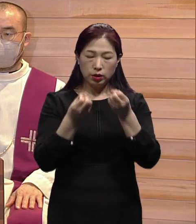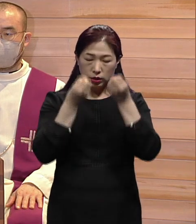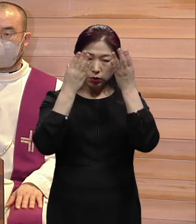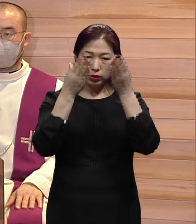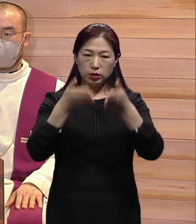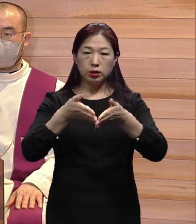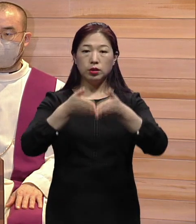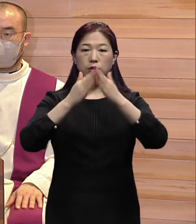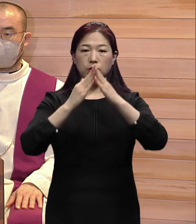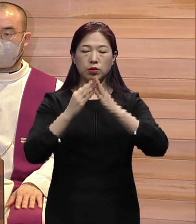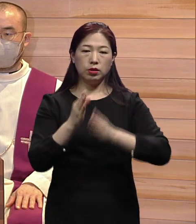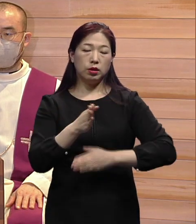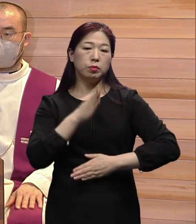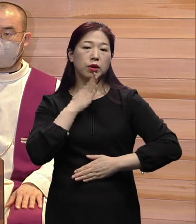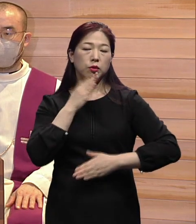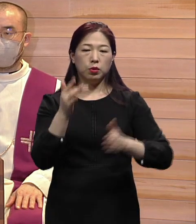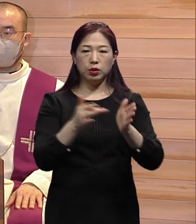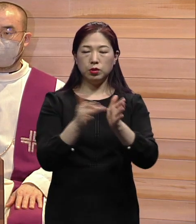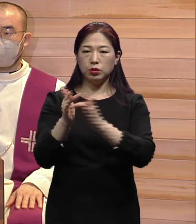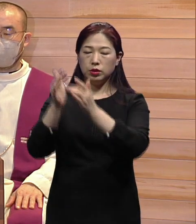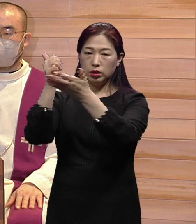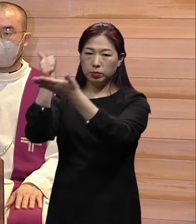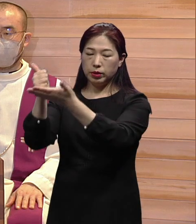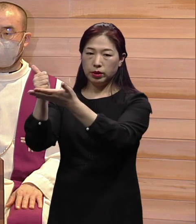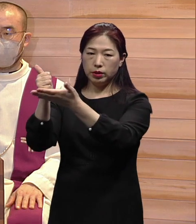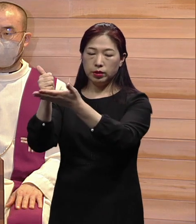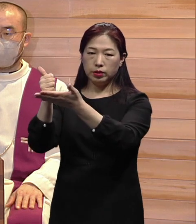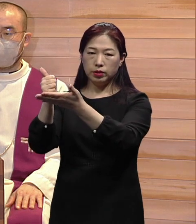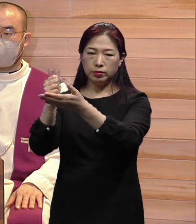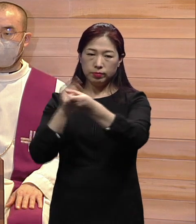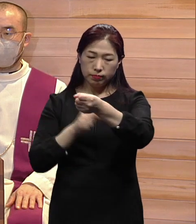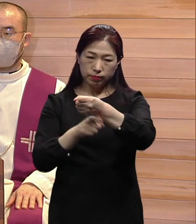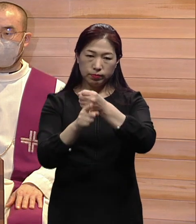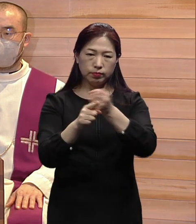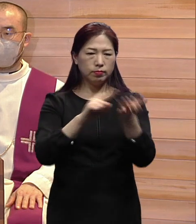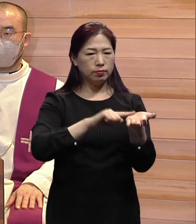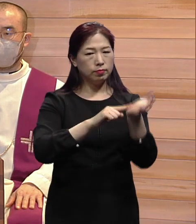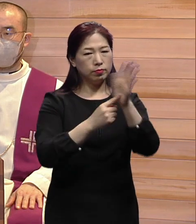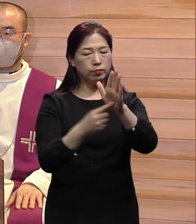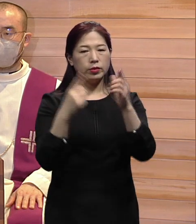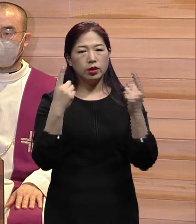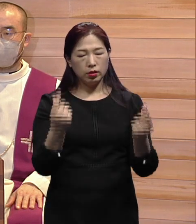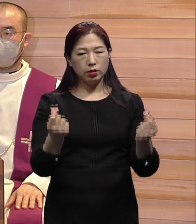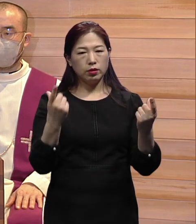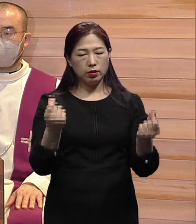바로 예수님, 당신 자신을 의미하는 것이었습니다